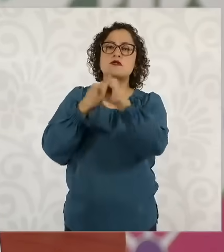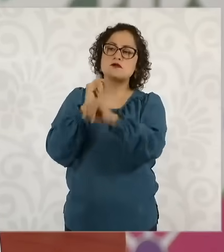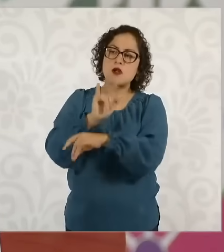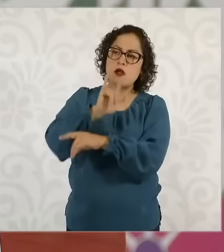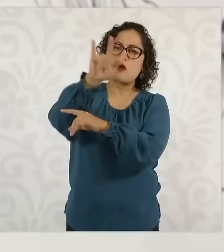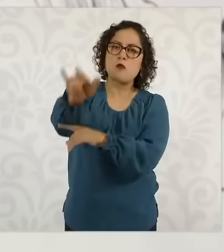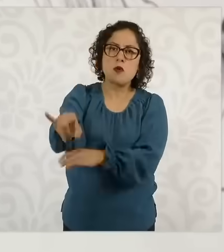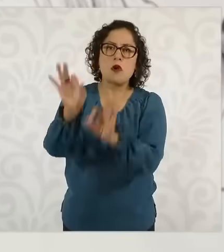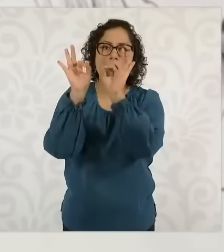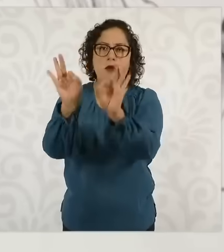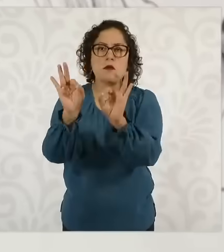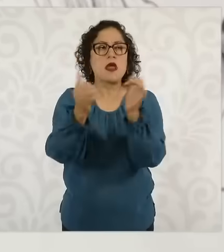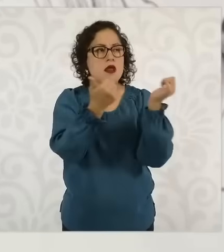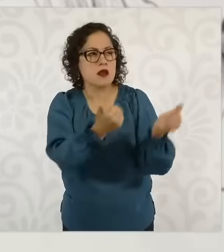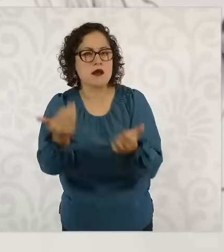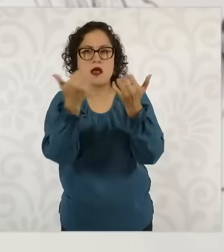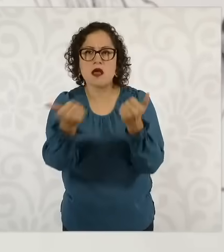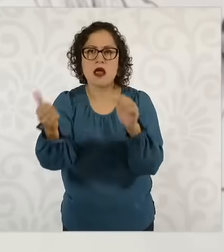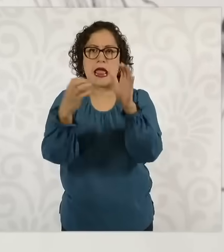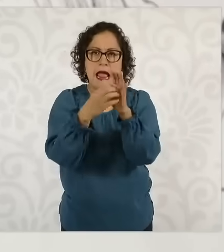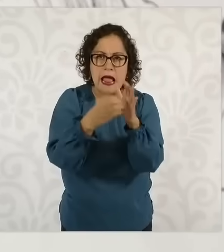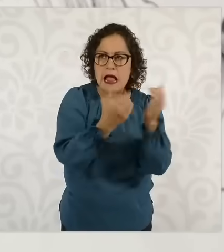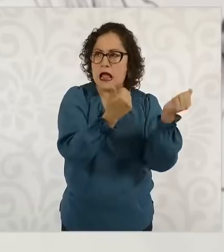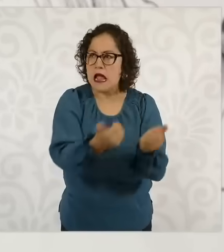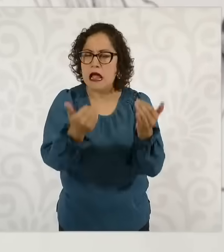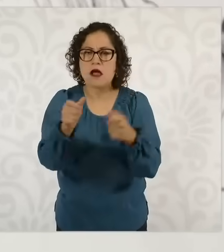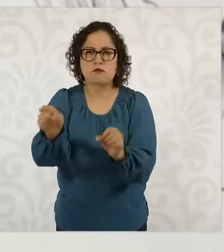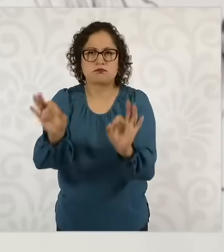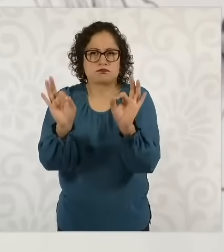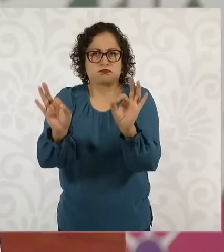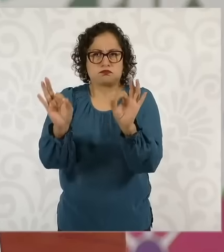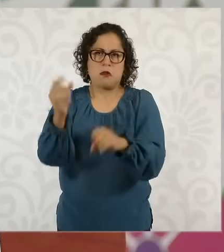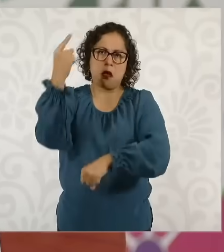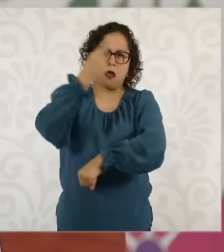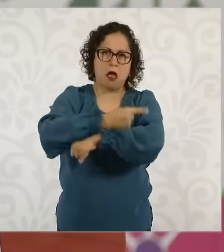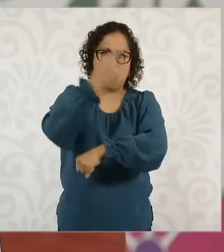funcionando muy bien. Se están fortaleciendo los recintos fiscales, las aduanas para que todavía